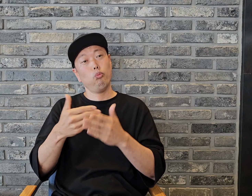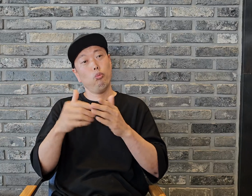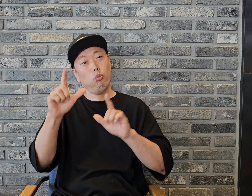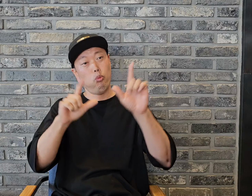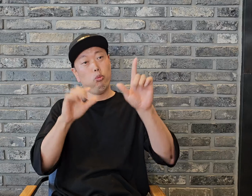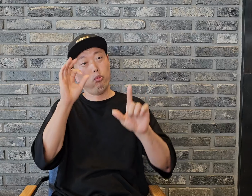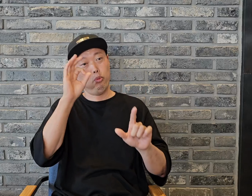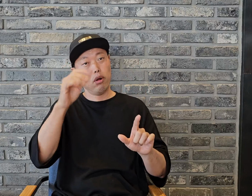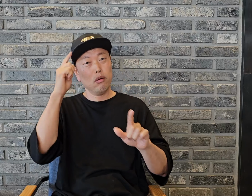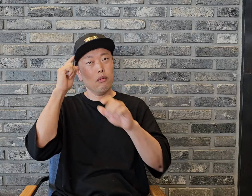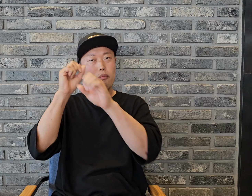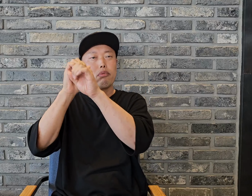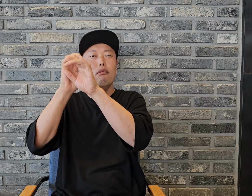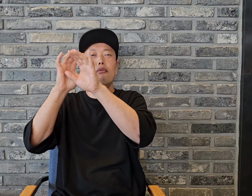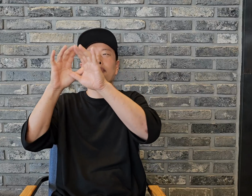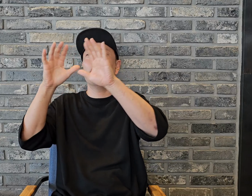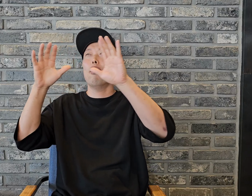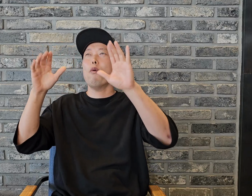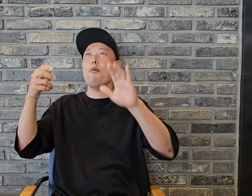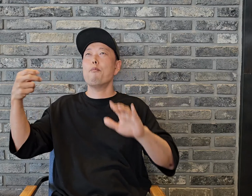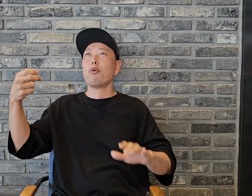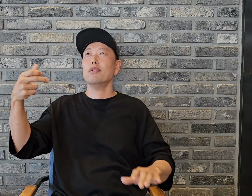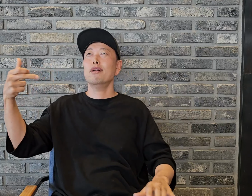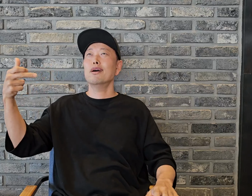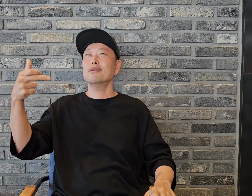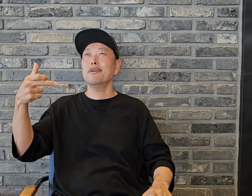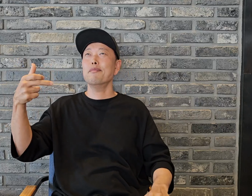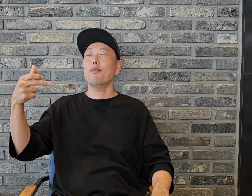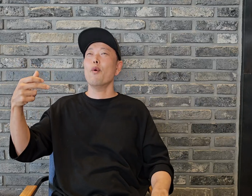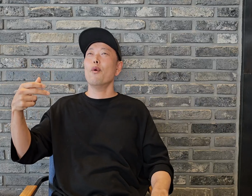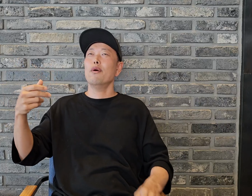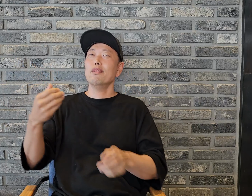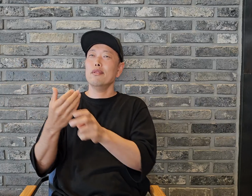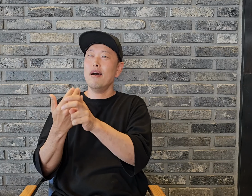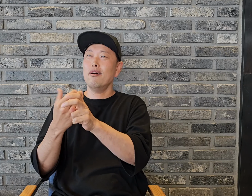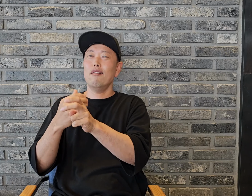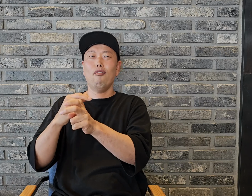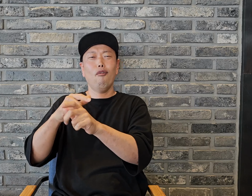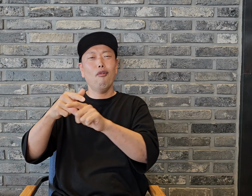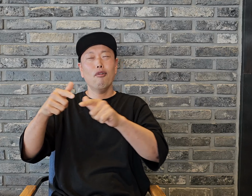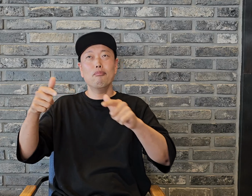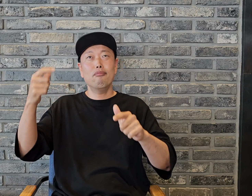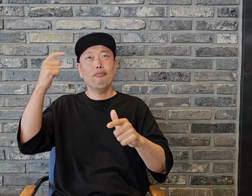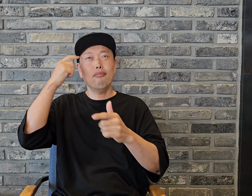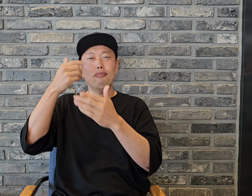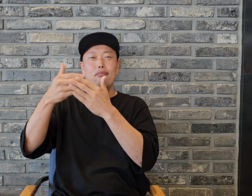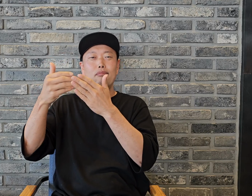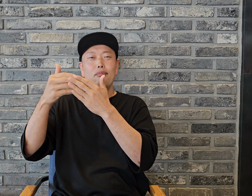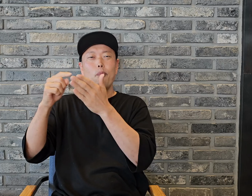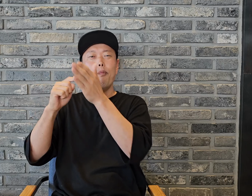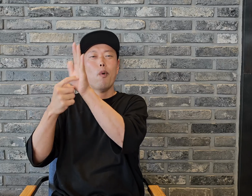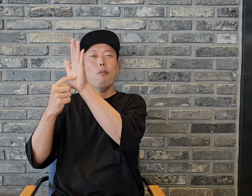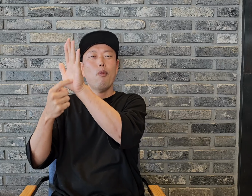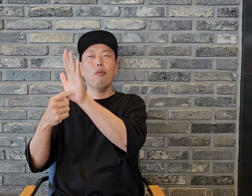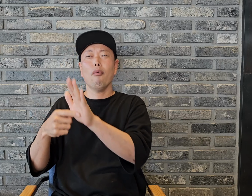y añadir su imaginación. Varios vehículos Dado que la forma se expresa exactamente tal como es,